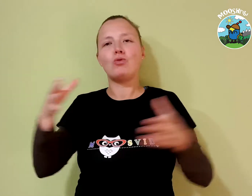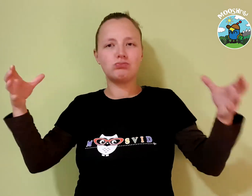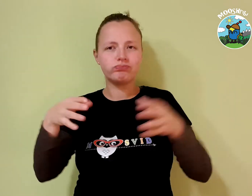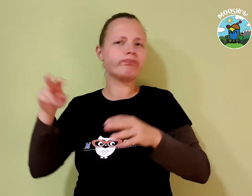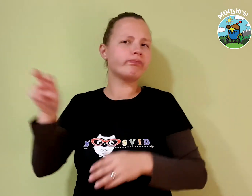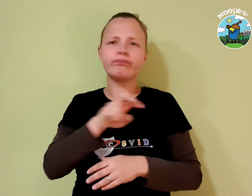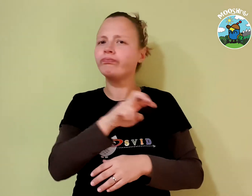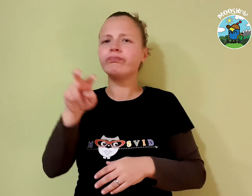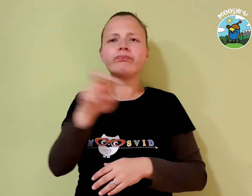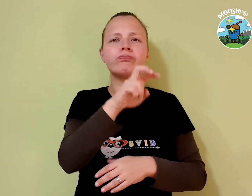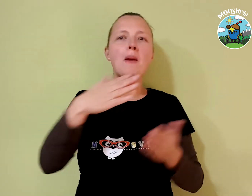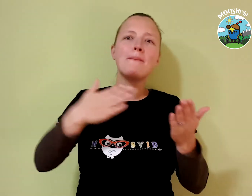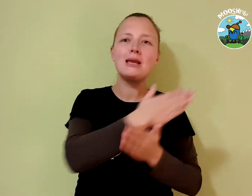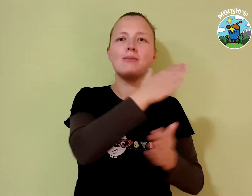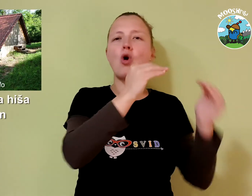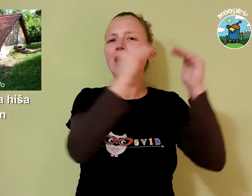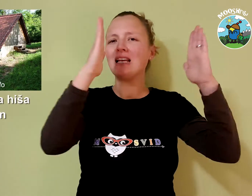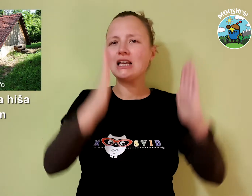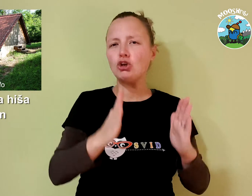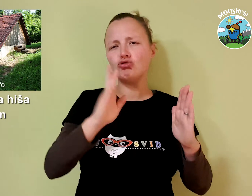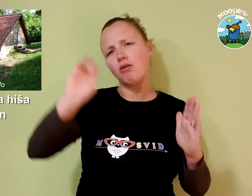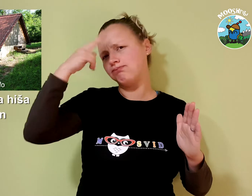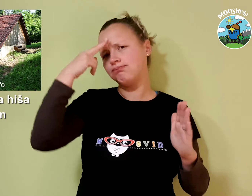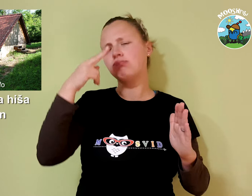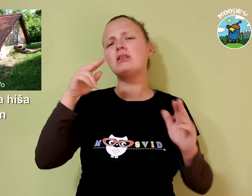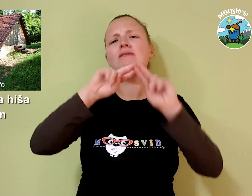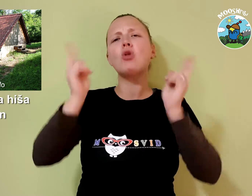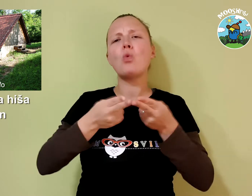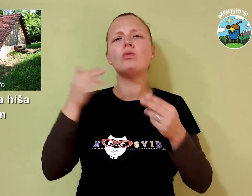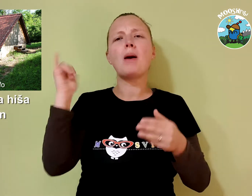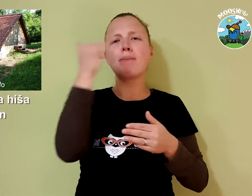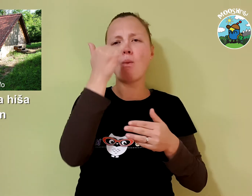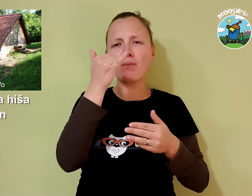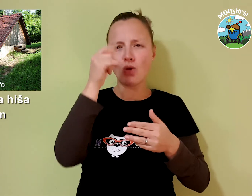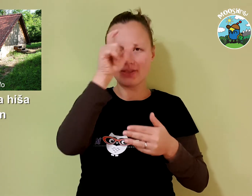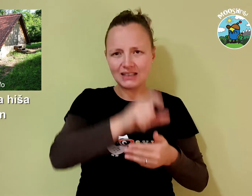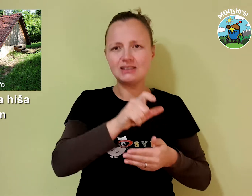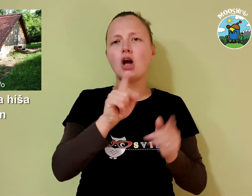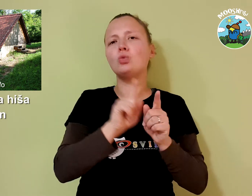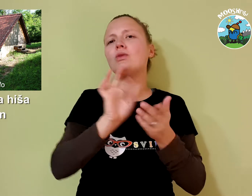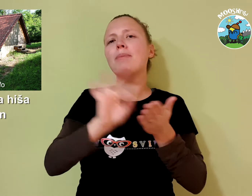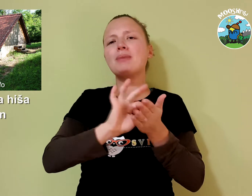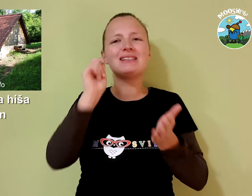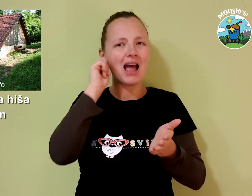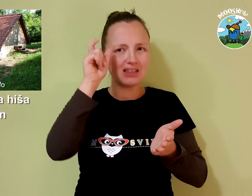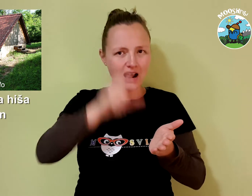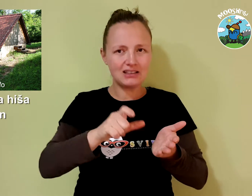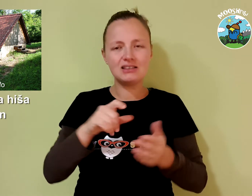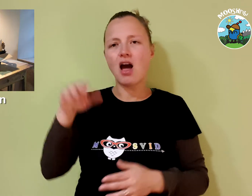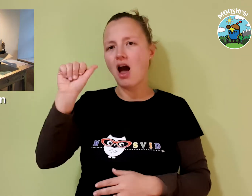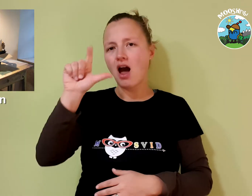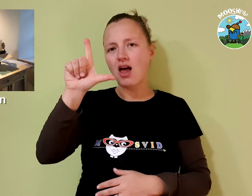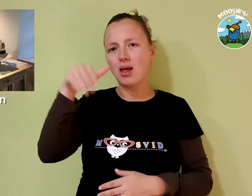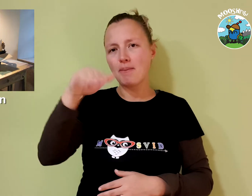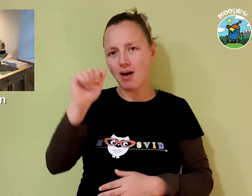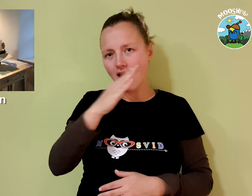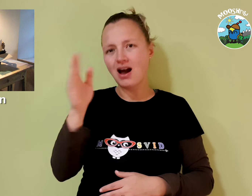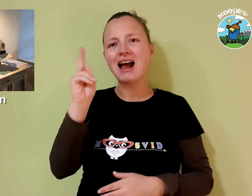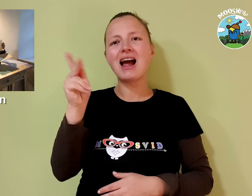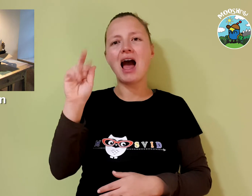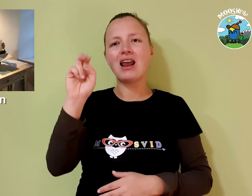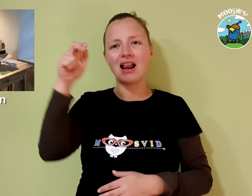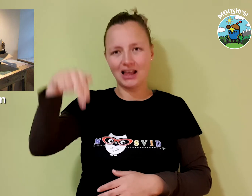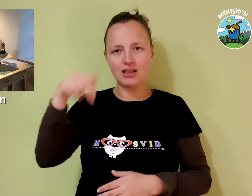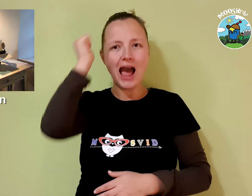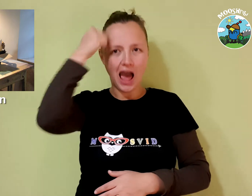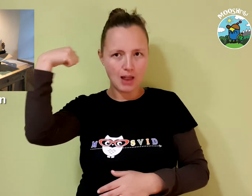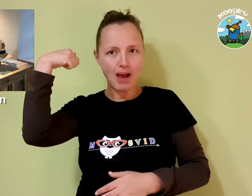Šli bomo mimo hiše svetovno znane popotnice in pisateljice Alme Karlin.